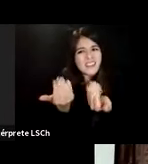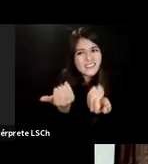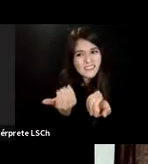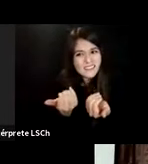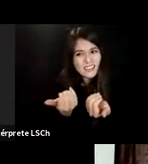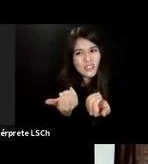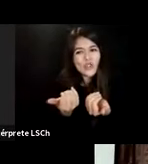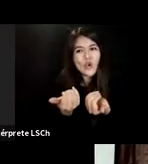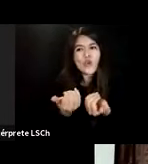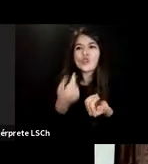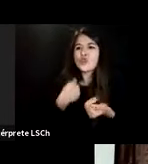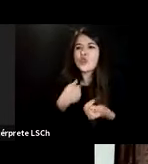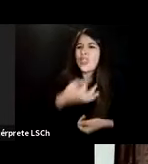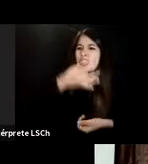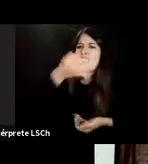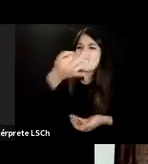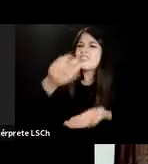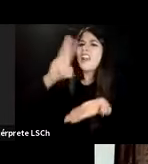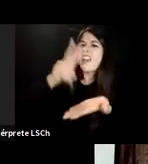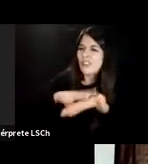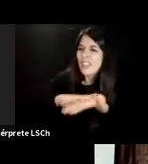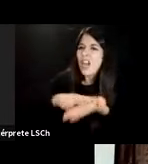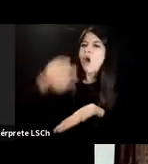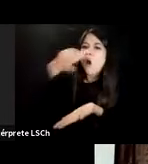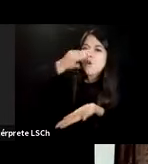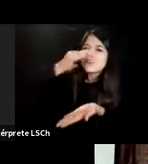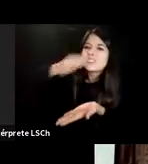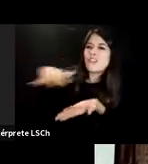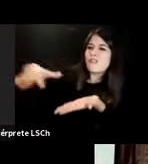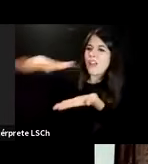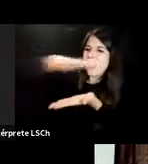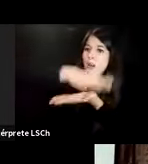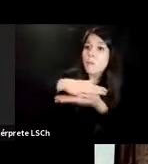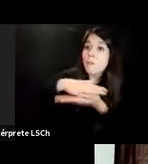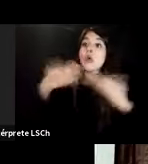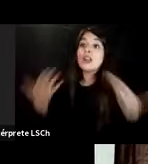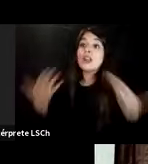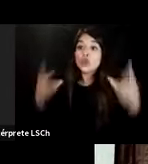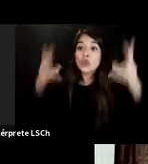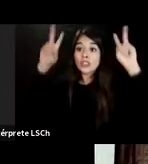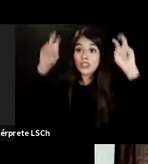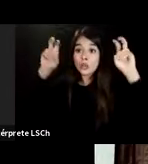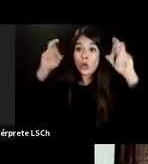que es necesario observar. Por eso el título de la charla es "una vuelta a los audiolibros"